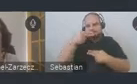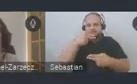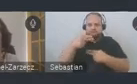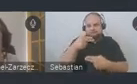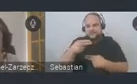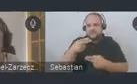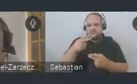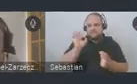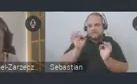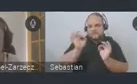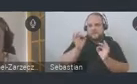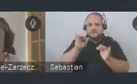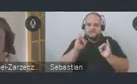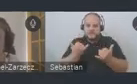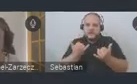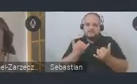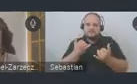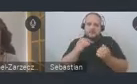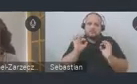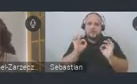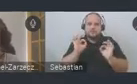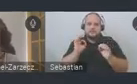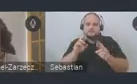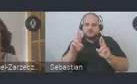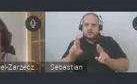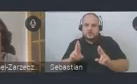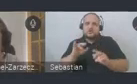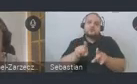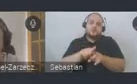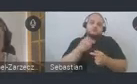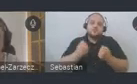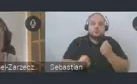do porozmawiania o dobrych praktykach, ale też o trudnościach,